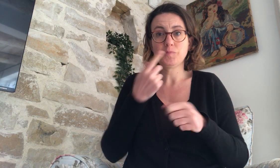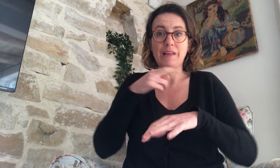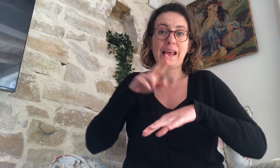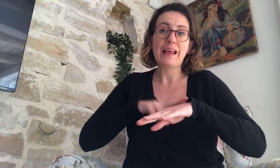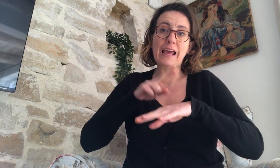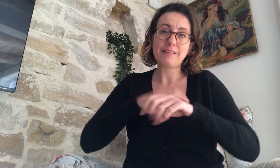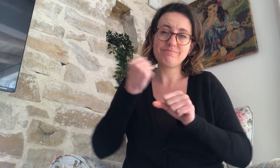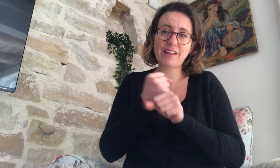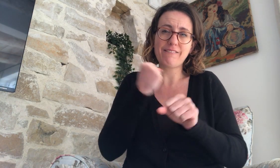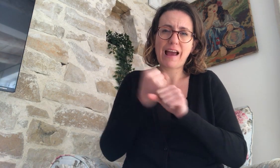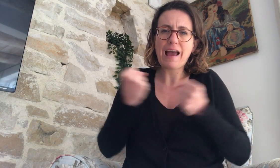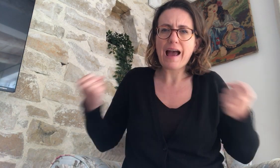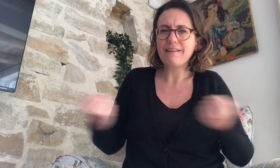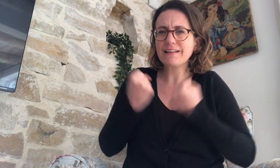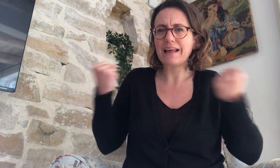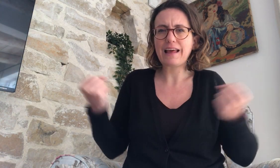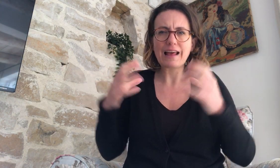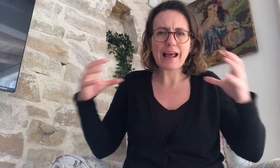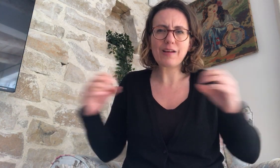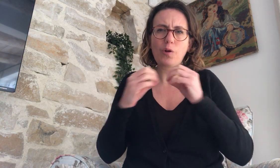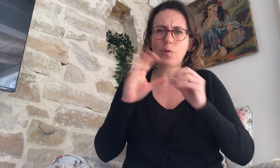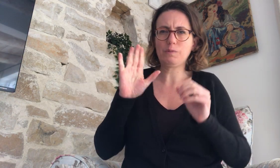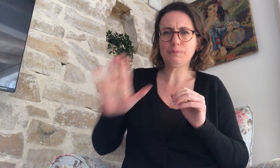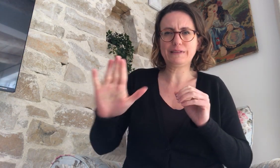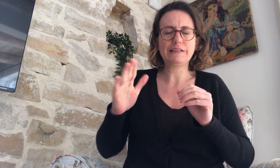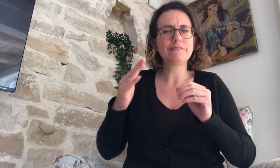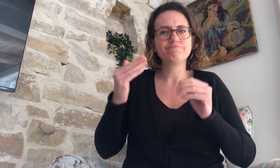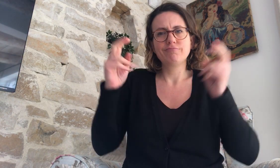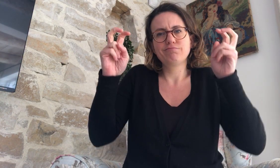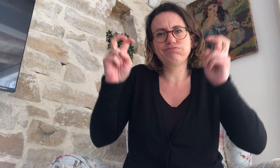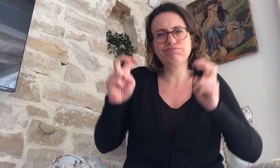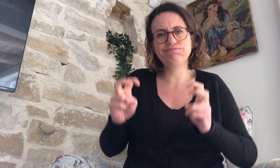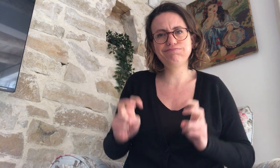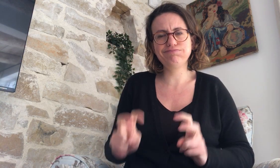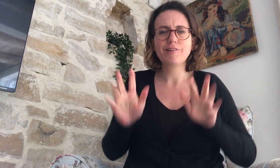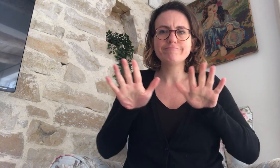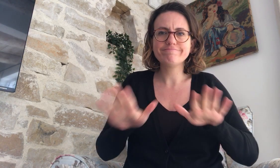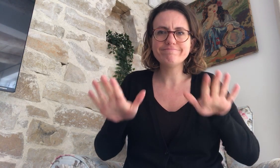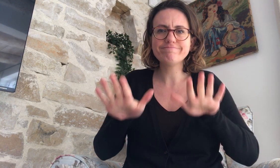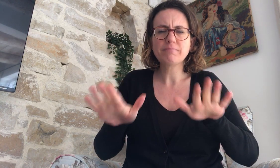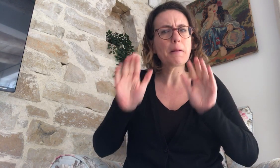Forcément, le rythme de travail et l'activité d'Inclood sont impactés et ralentissent.